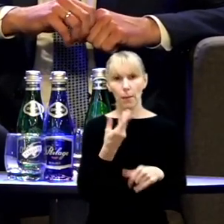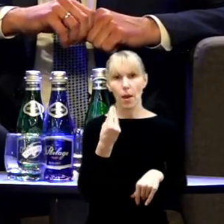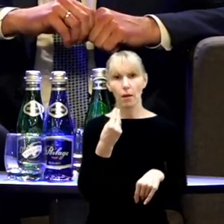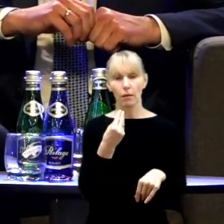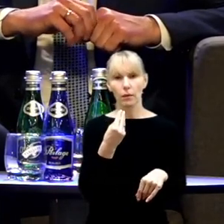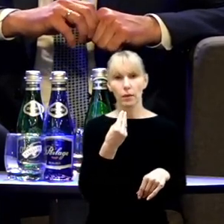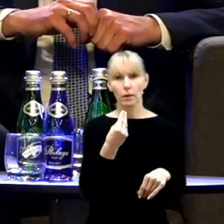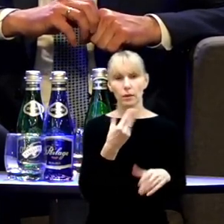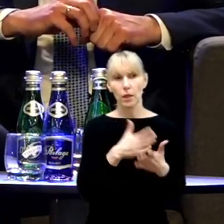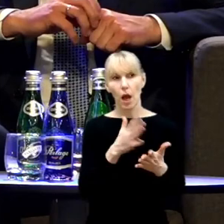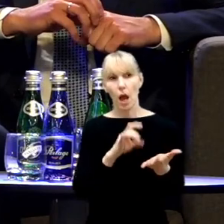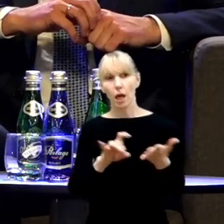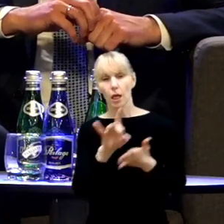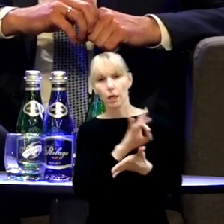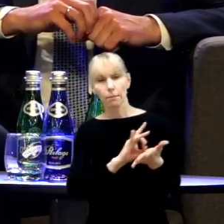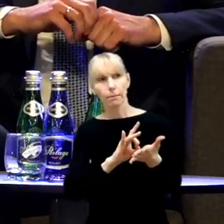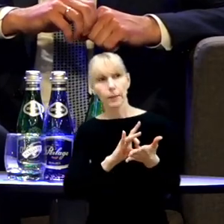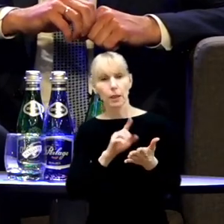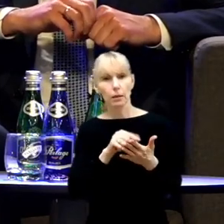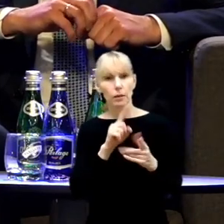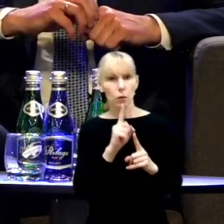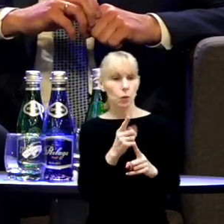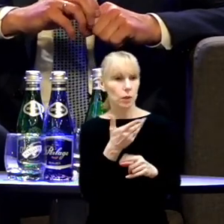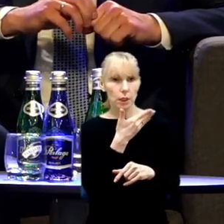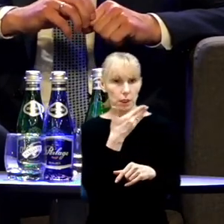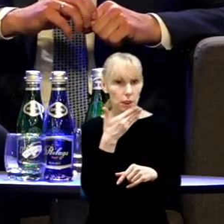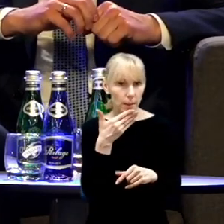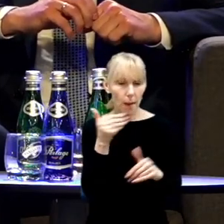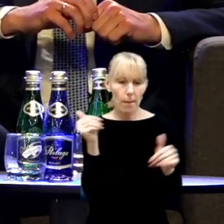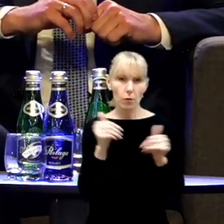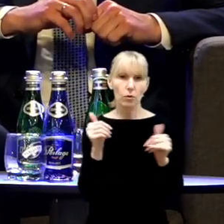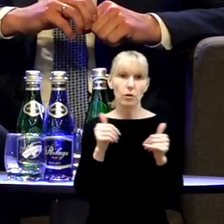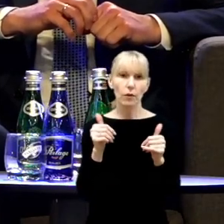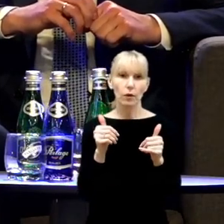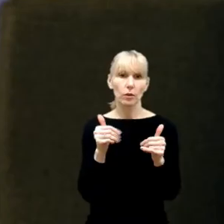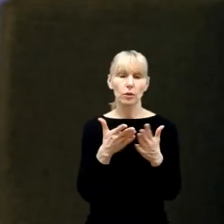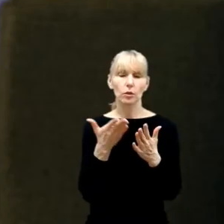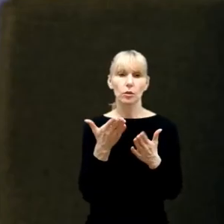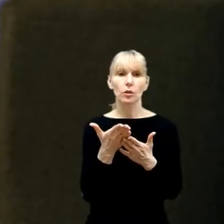w to, że nie ma moim zdaniem szans, żeby na zasadzie rynkowej skonstruować taki projekt